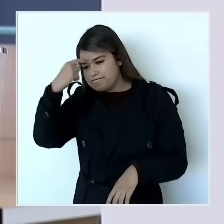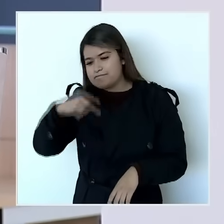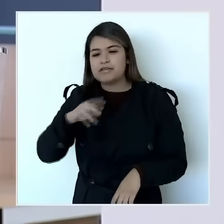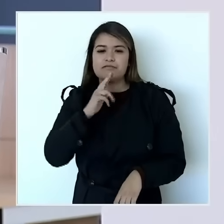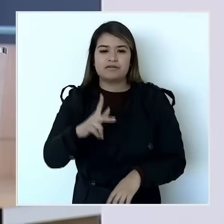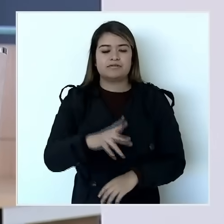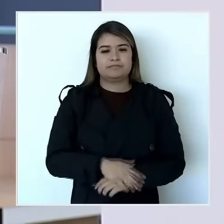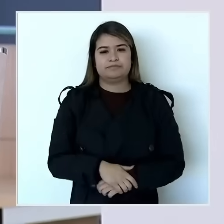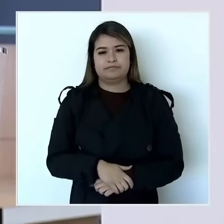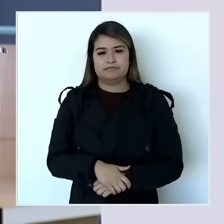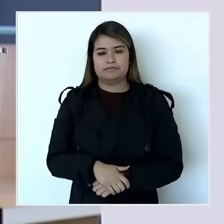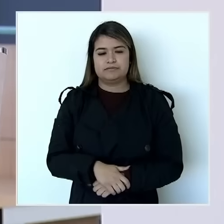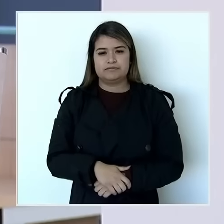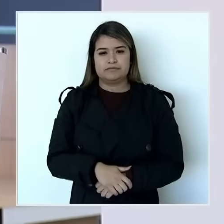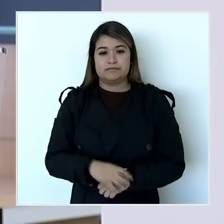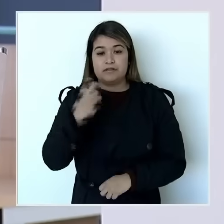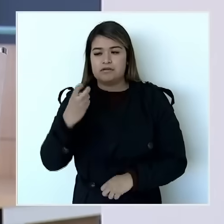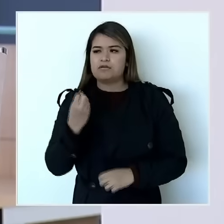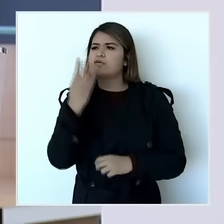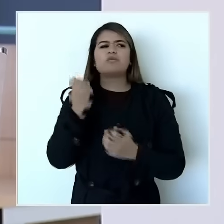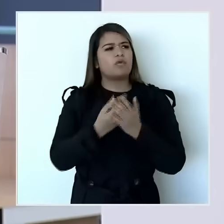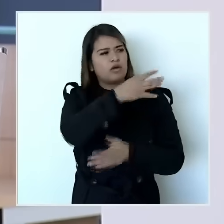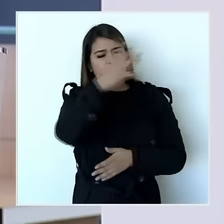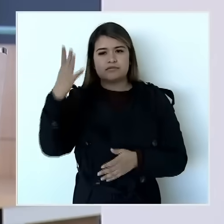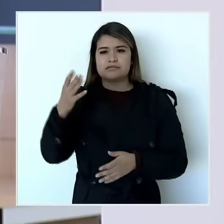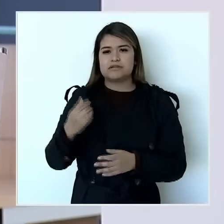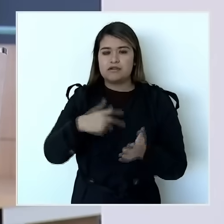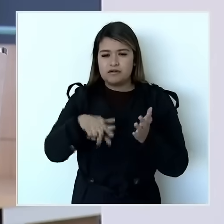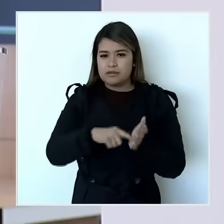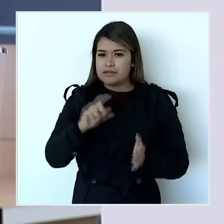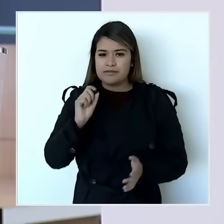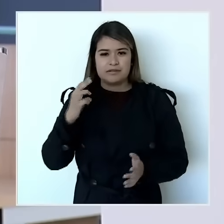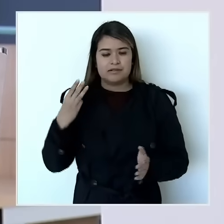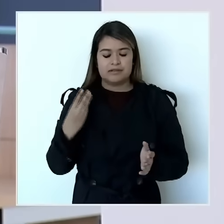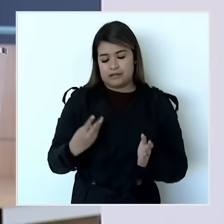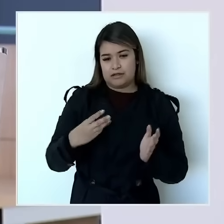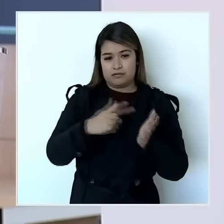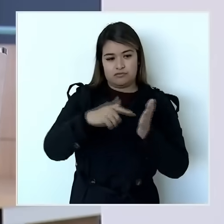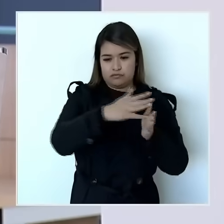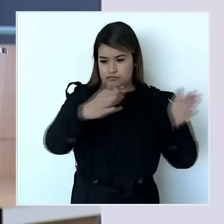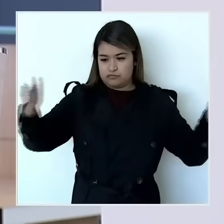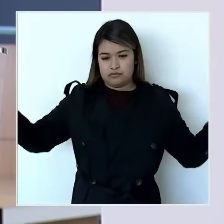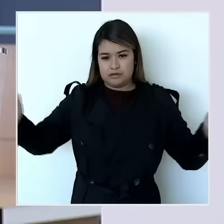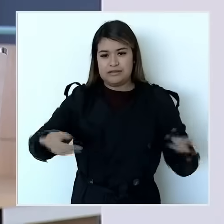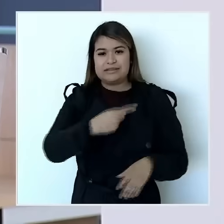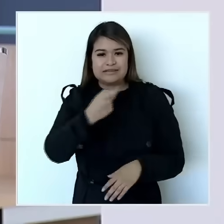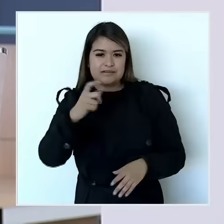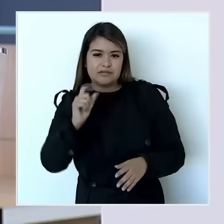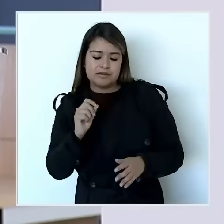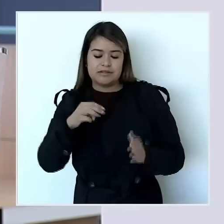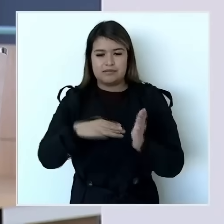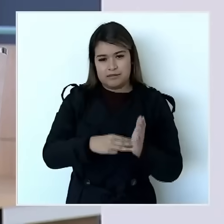Se trata de un complejo con más de 29 hectáreas de extensión y con más de 320,000 met²ad construidos,